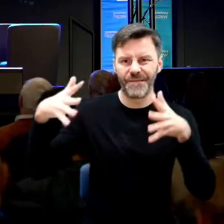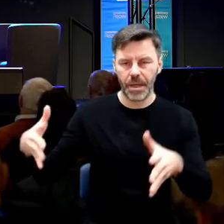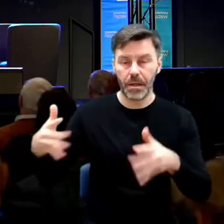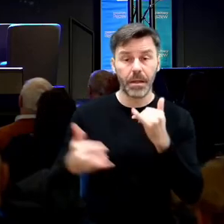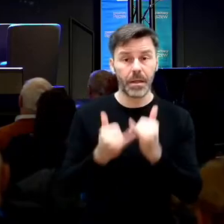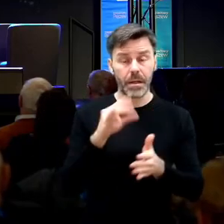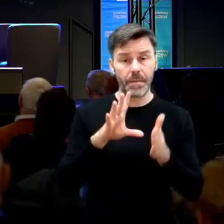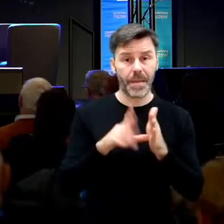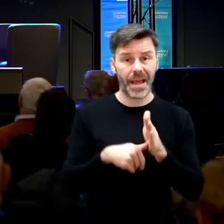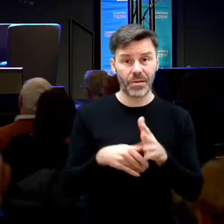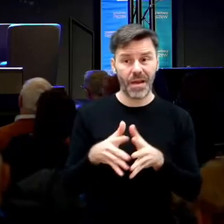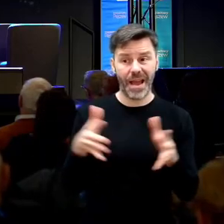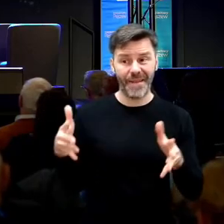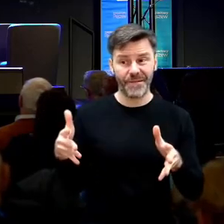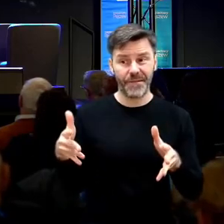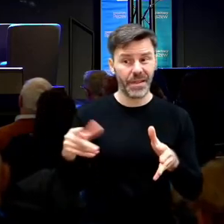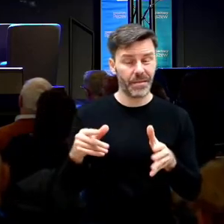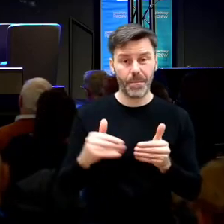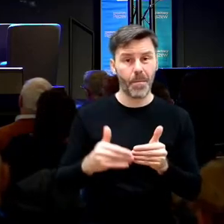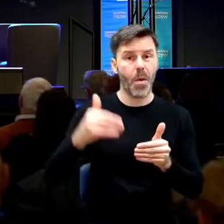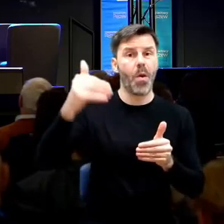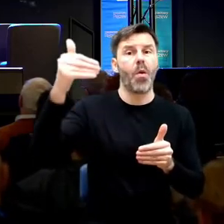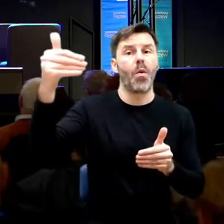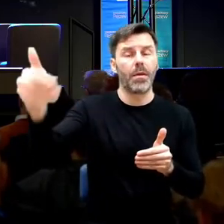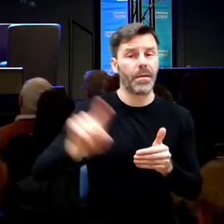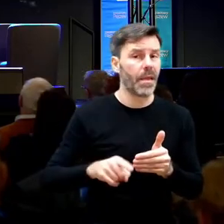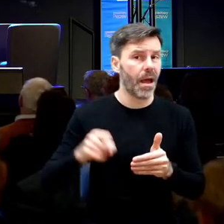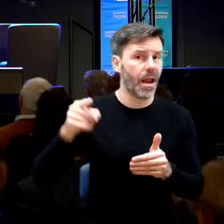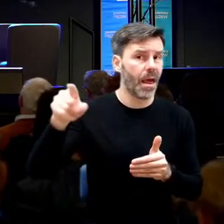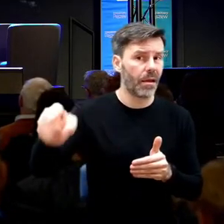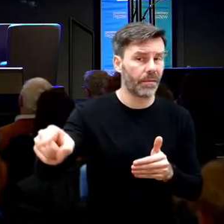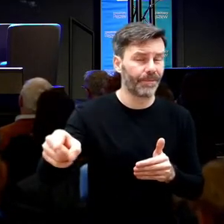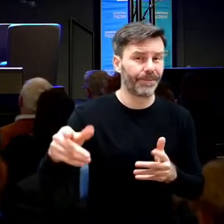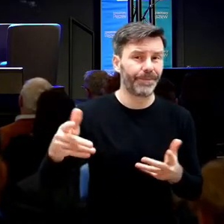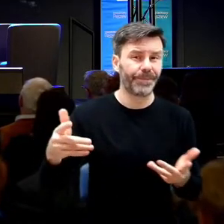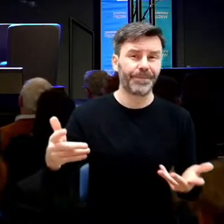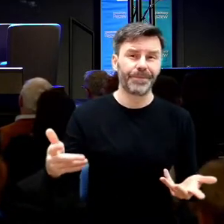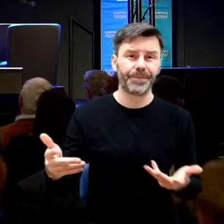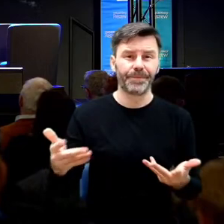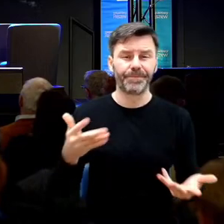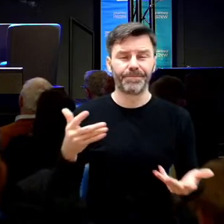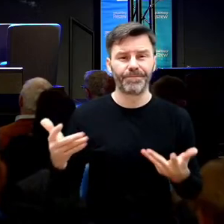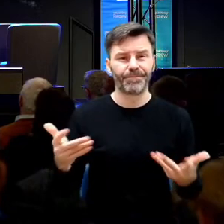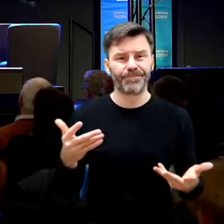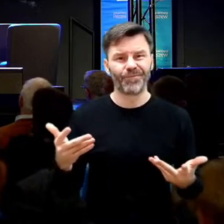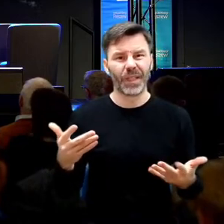to jednak, to nie jest takie automatyczne.